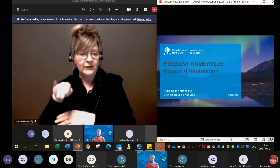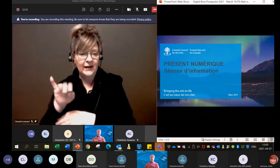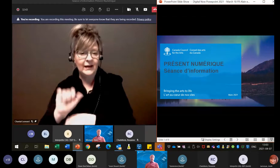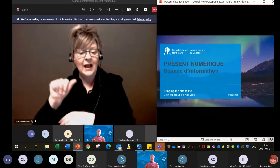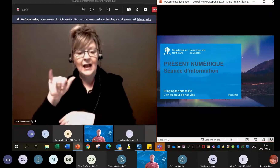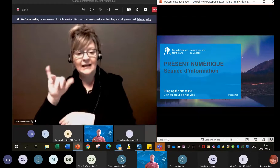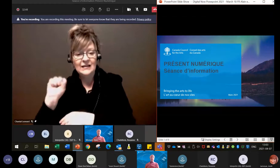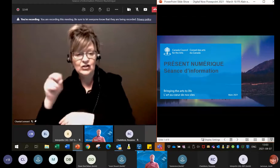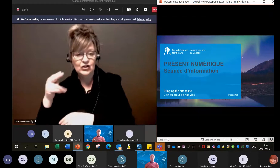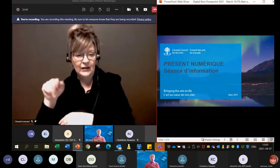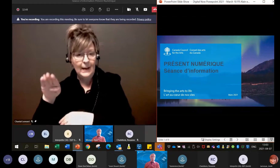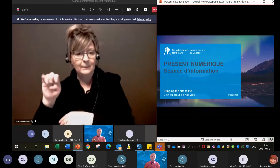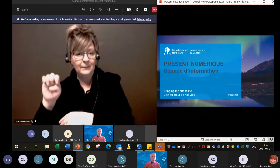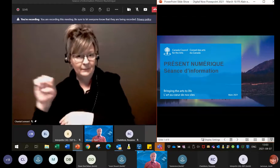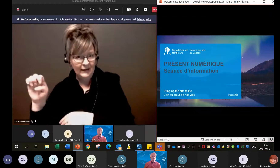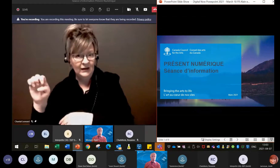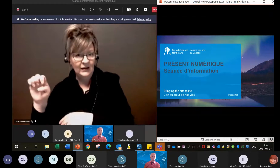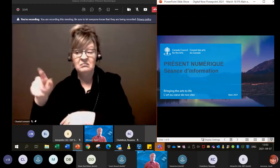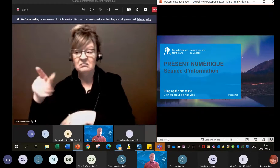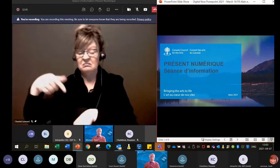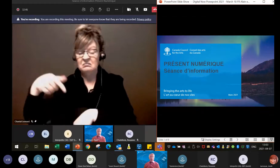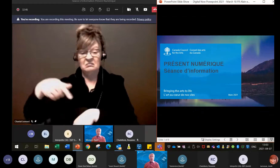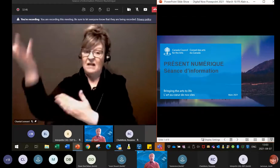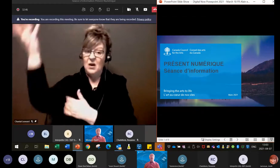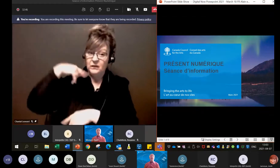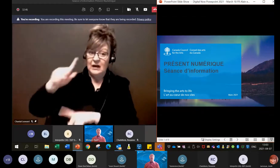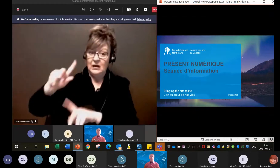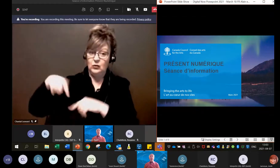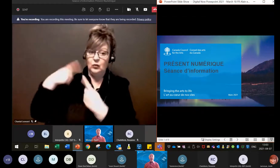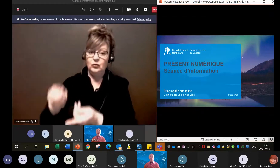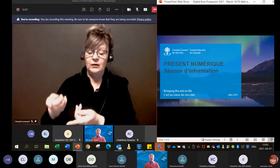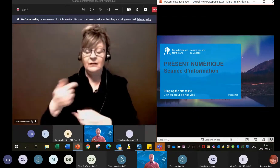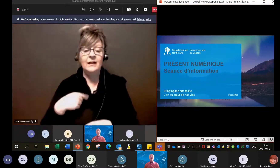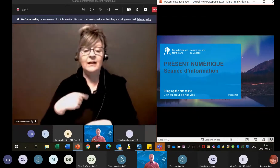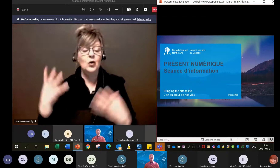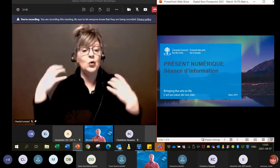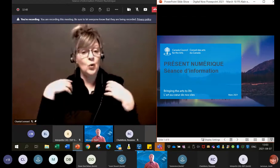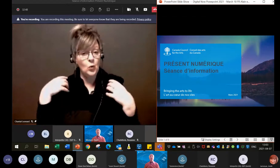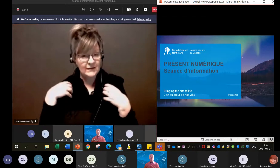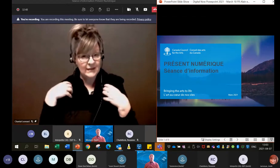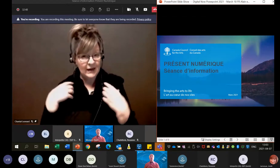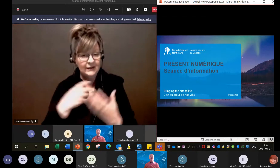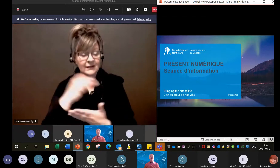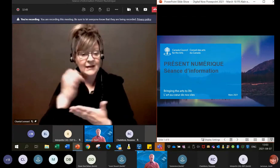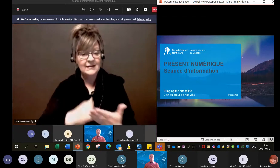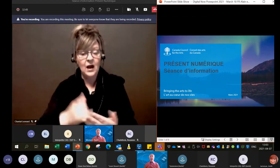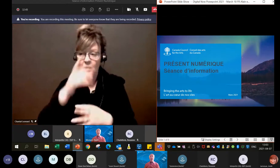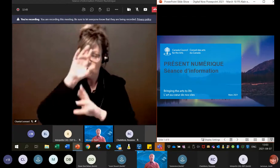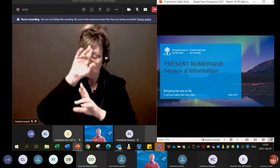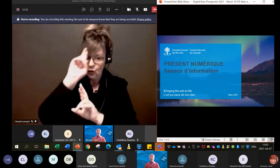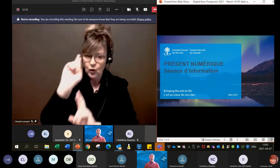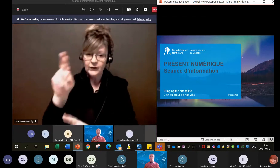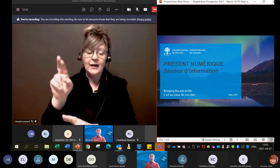à des temps immémoriaux. Le Conseil reconnaît que les Algonquins